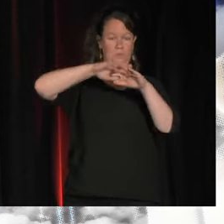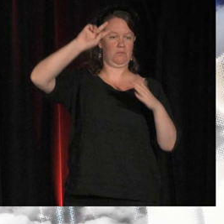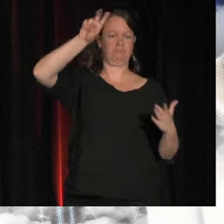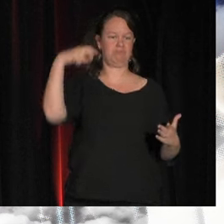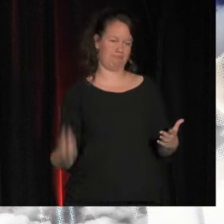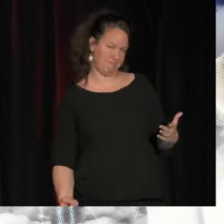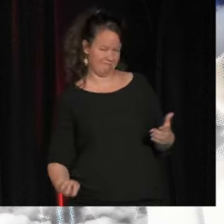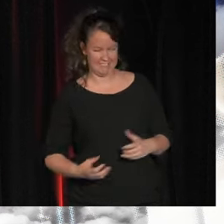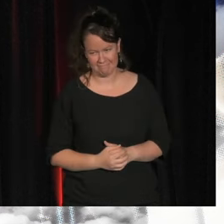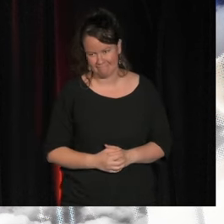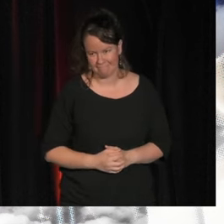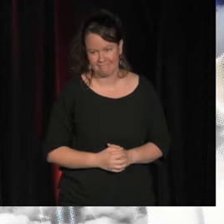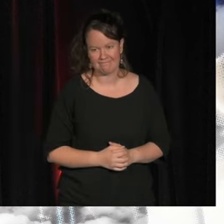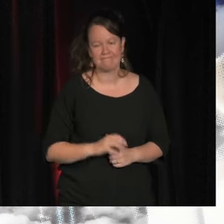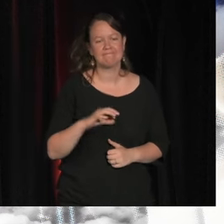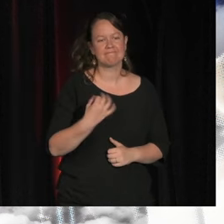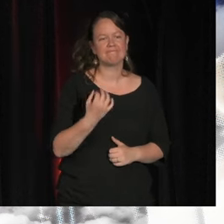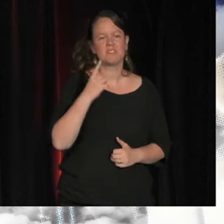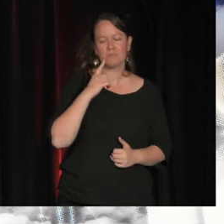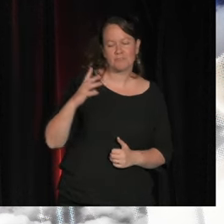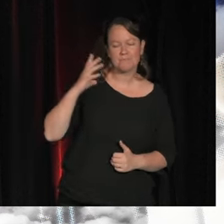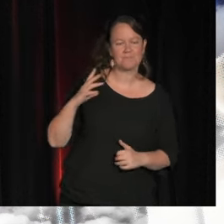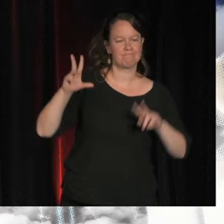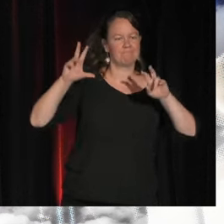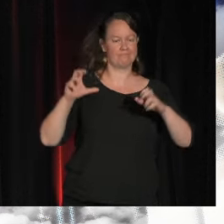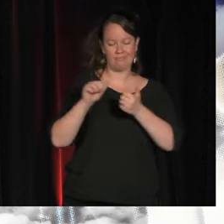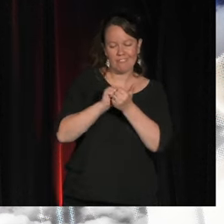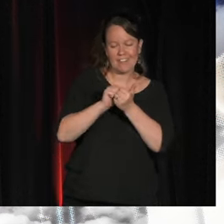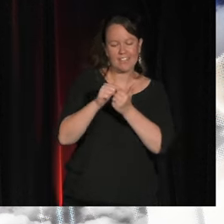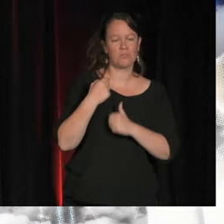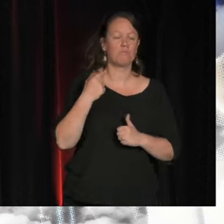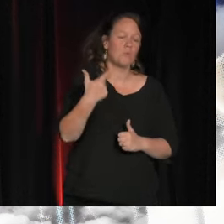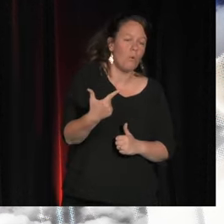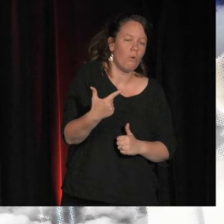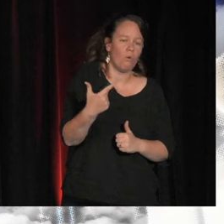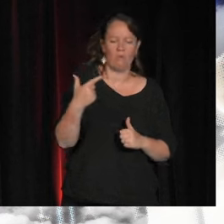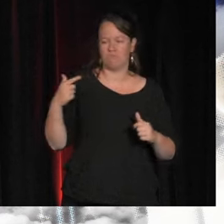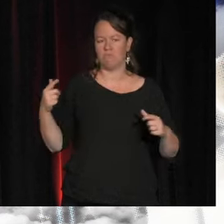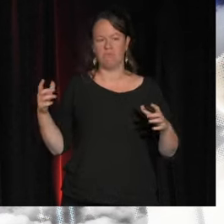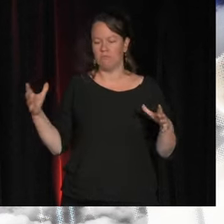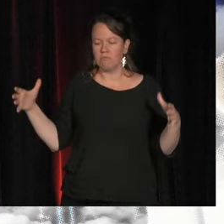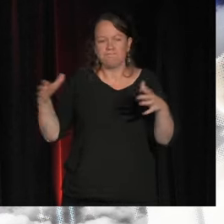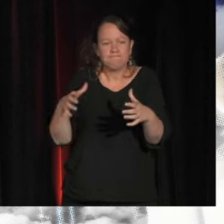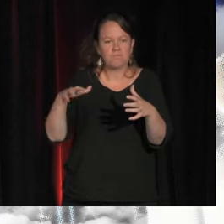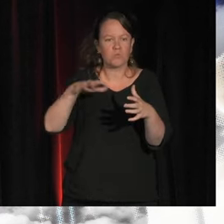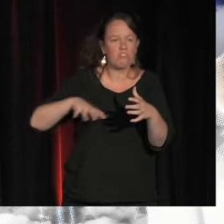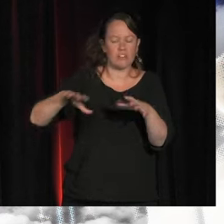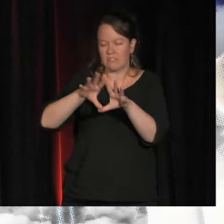Je précise quand même, il y avait quelque chose qui s'appelait les Contenders qui étaient justement un petit peu cette League 2 avec les meilleures équipes qui pouvaient espérer monter ou sécuriser un slot